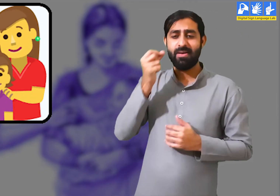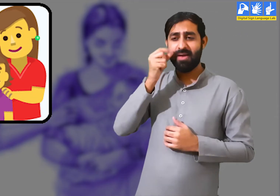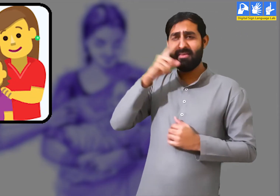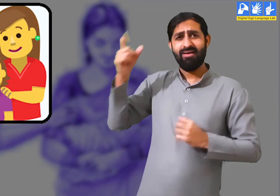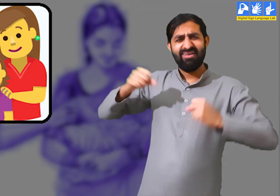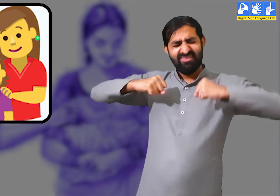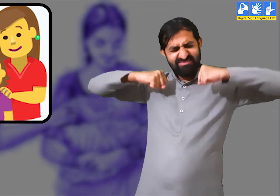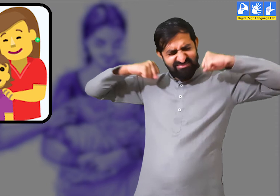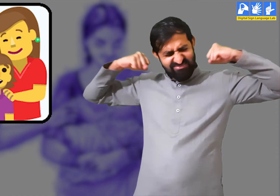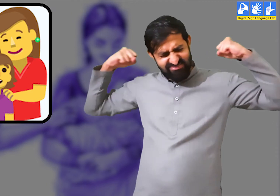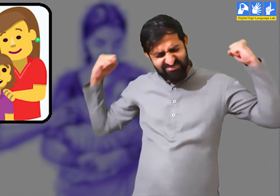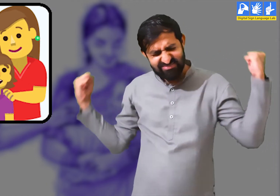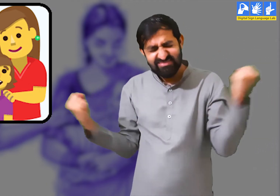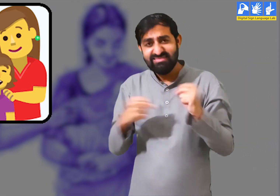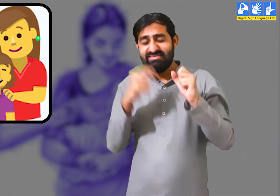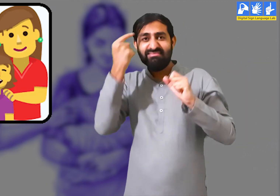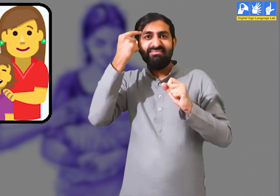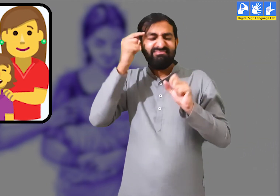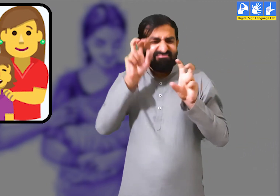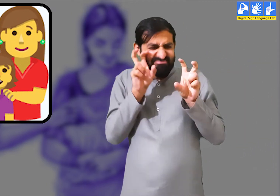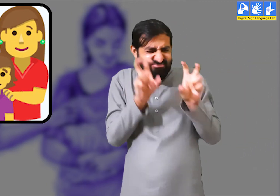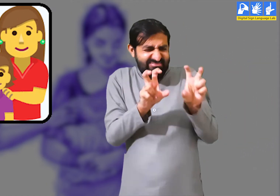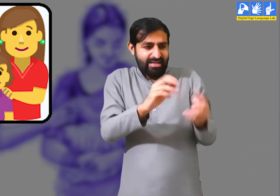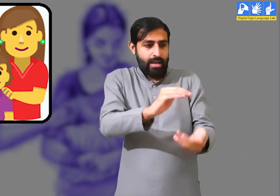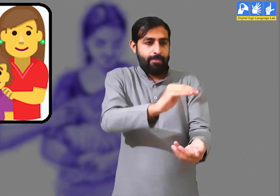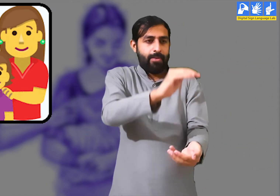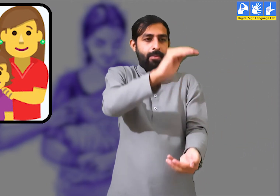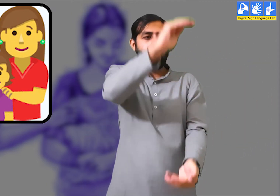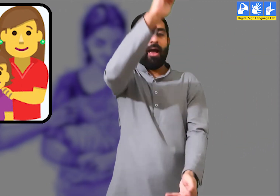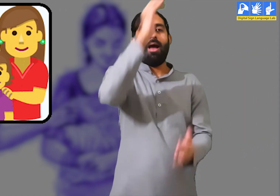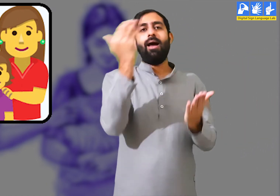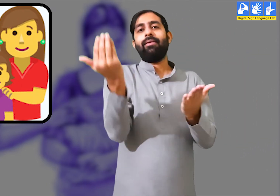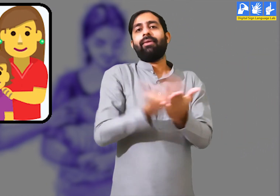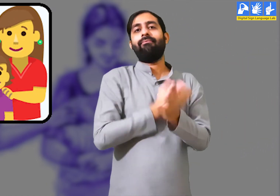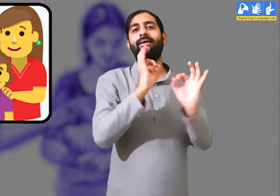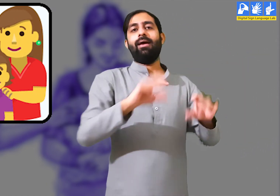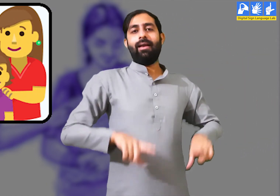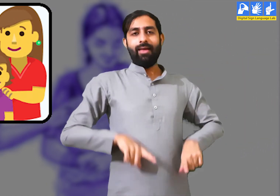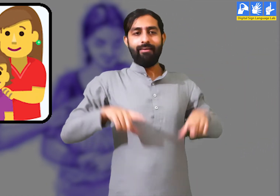क्योंकि माता- पिता के कठिन परिश्रम करने की वजह से ही बच्चे सही सलामत बड़े होते हैं।